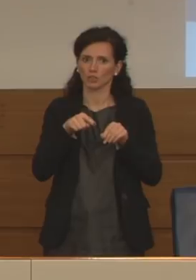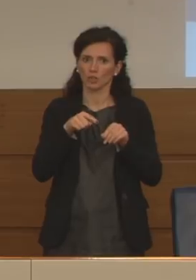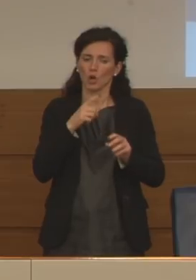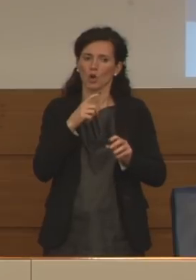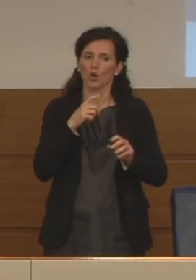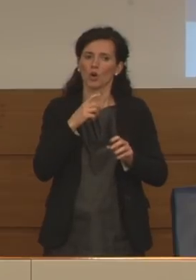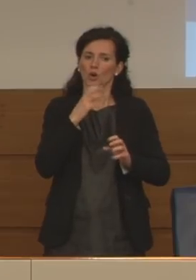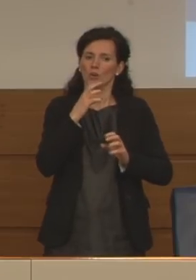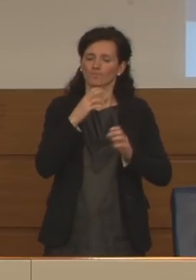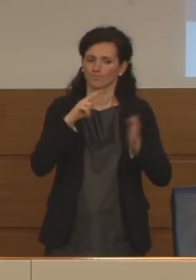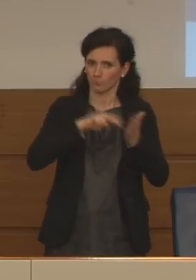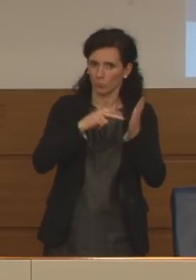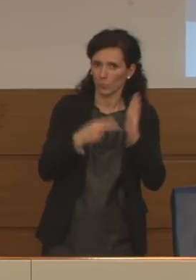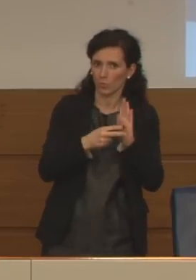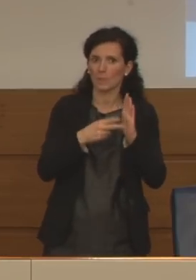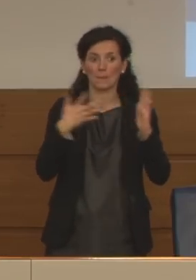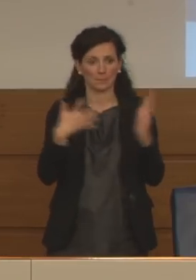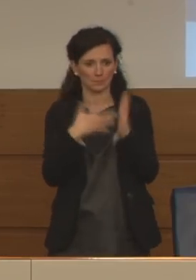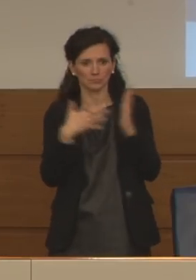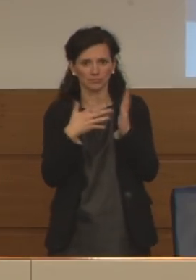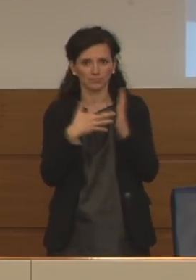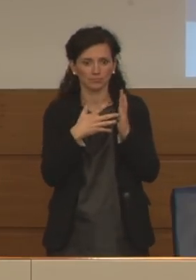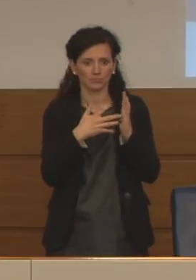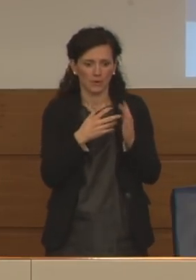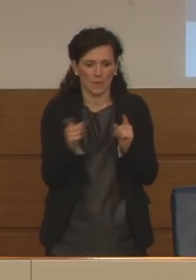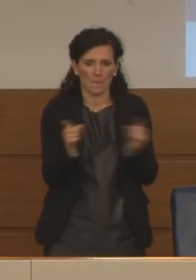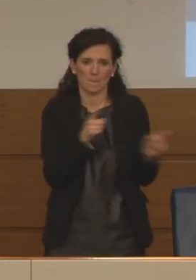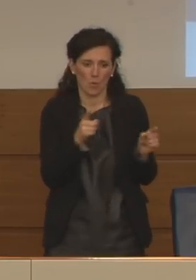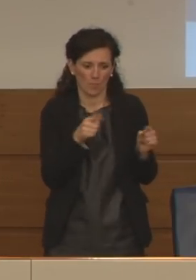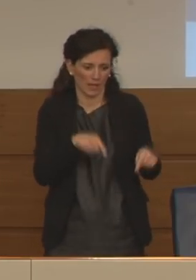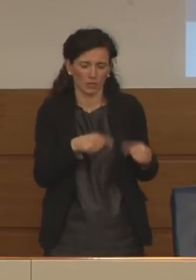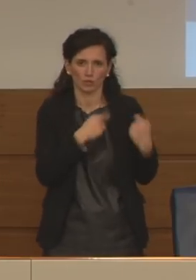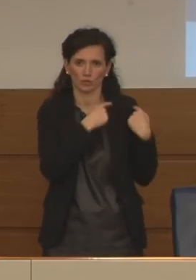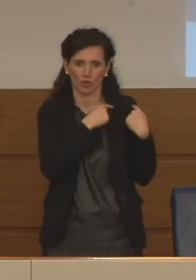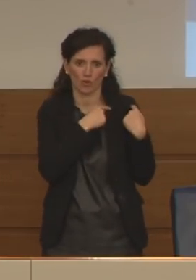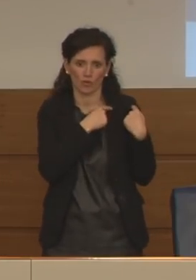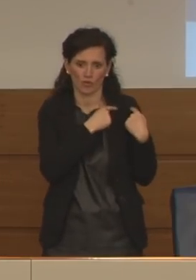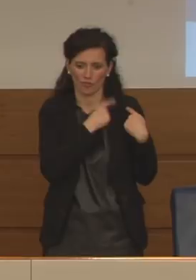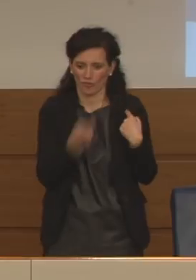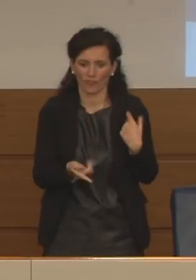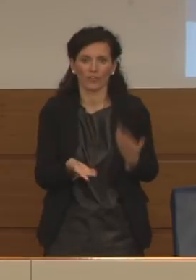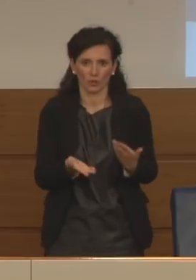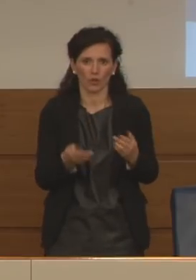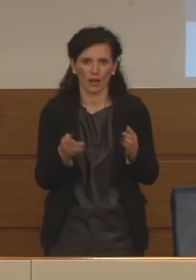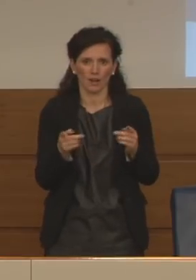in questi giorni perché, come sapete, come sappiamo tutti,